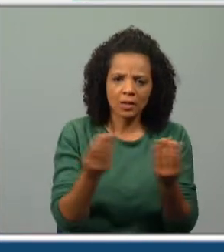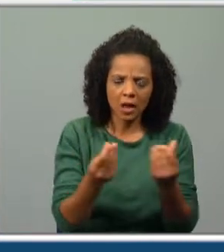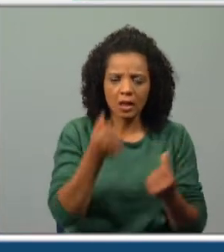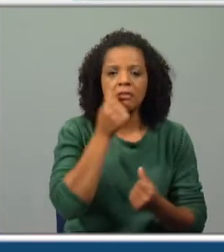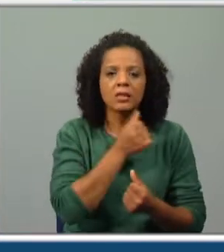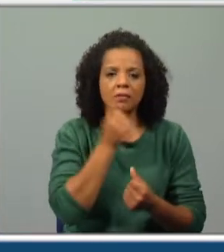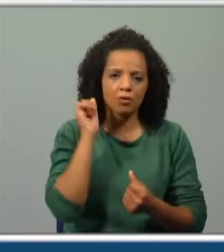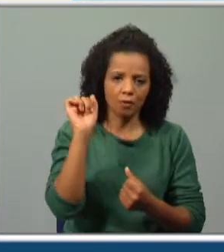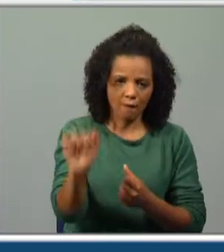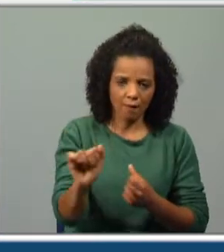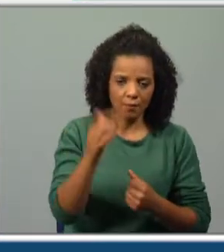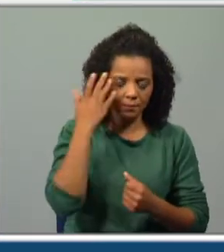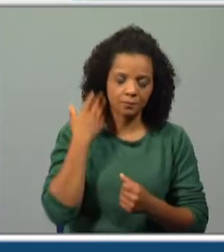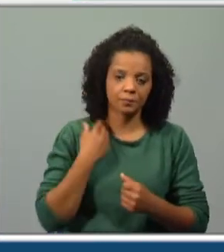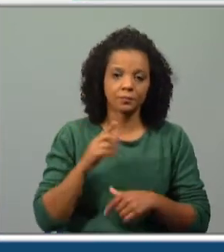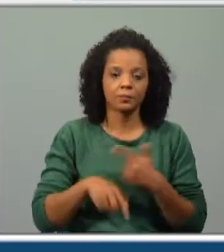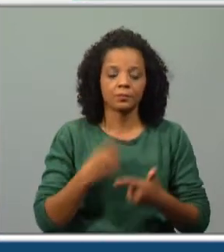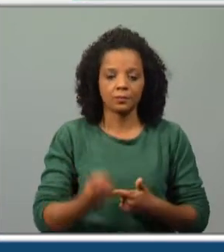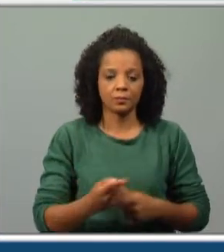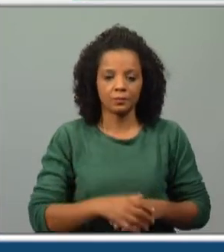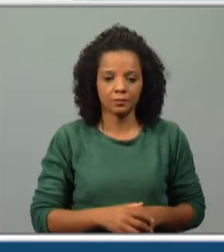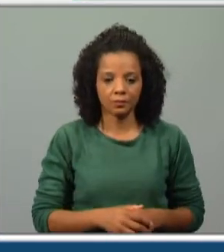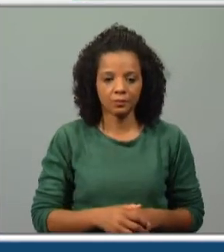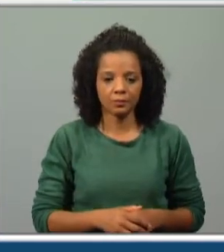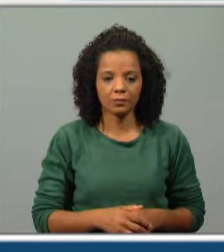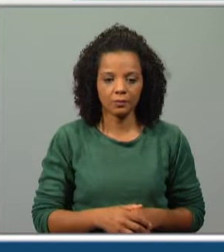sacrifício e depois temos a identificação daquele velho da casta 犧牲，然後我們有那個種姓老人的身份證明